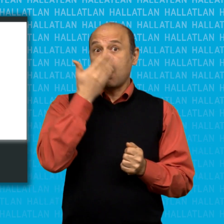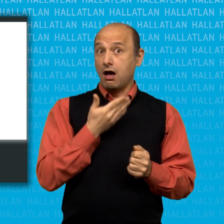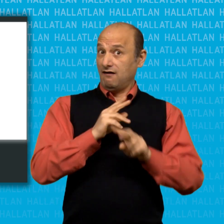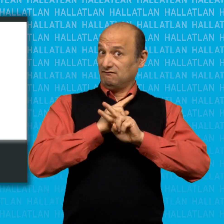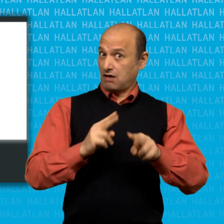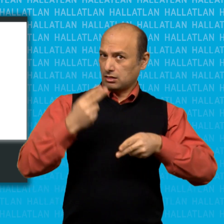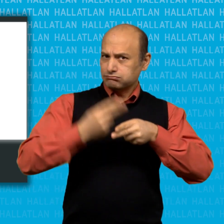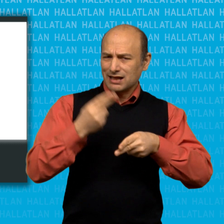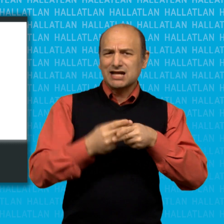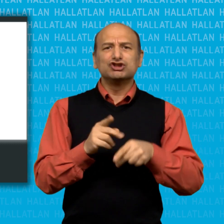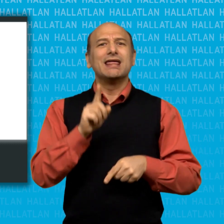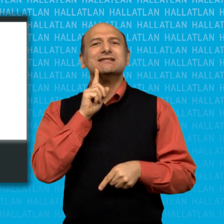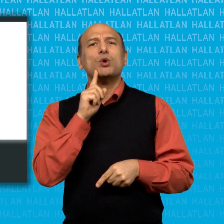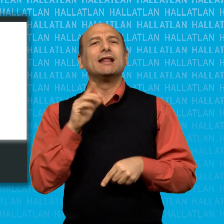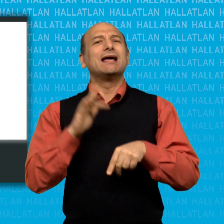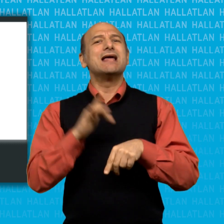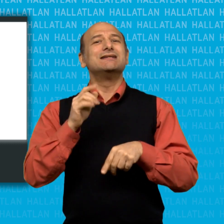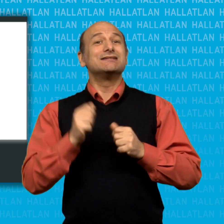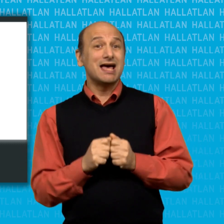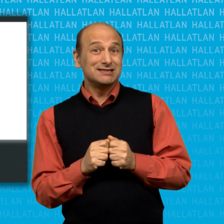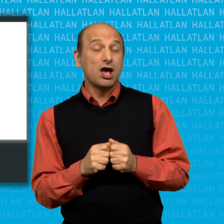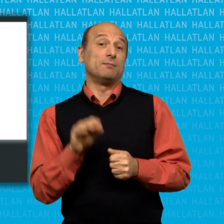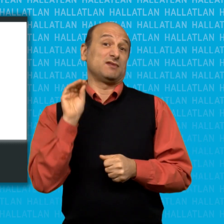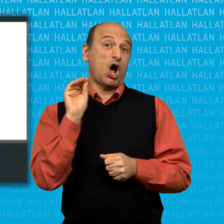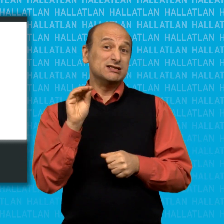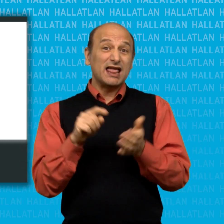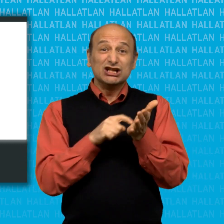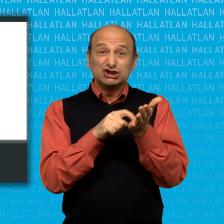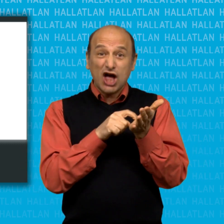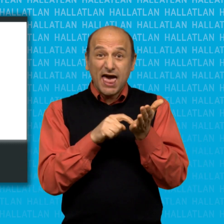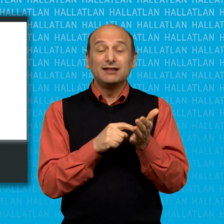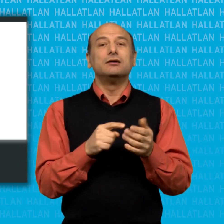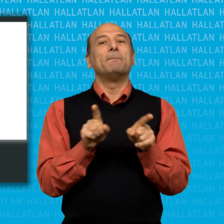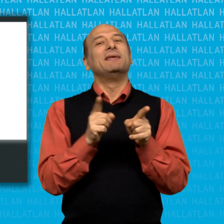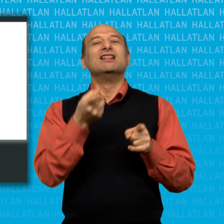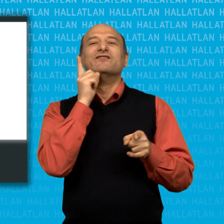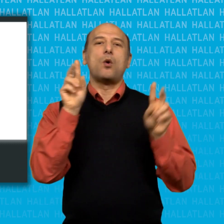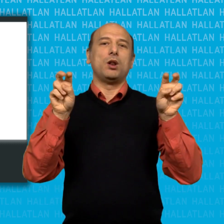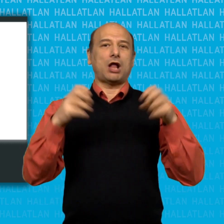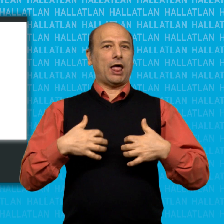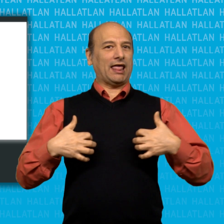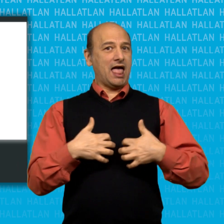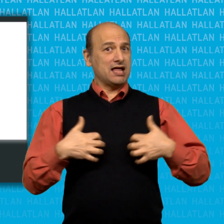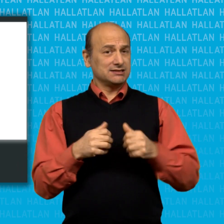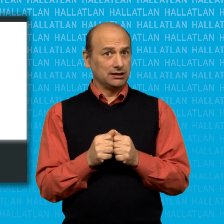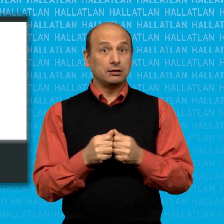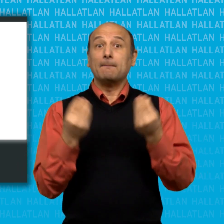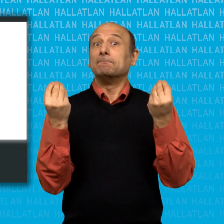Inzulinrezisztencia esetében a sejtek "éheznek",